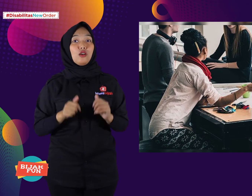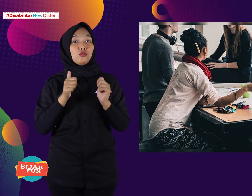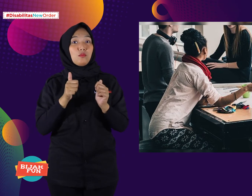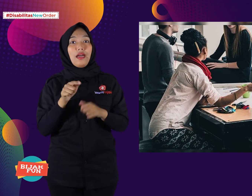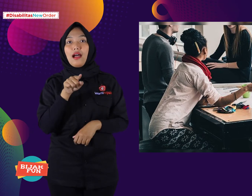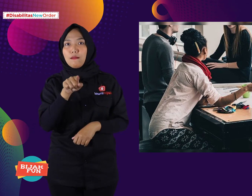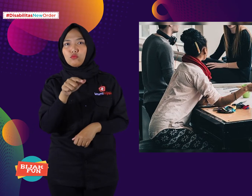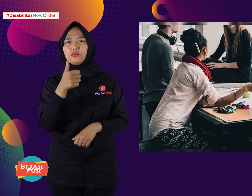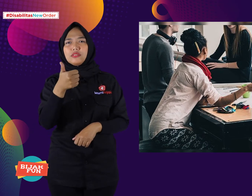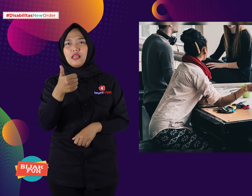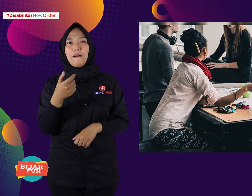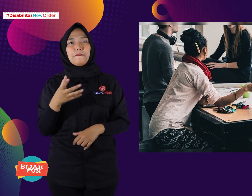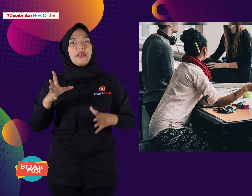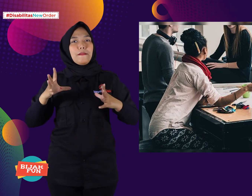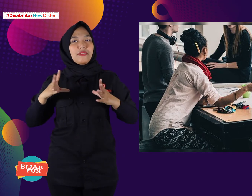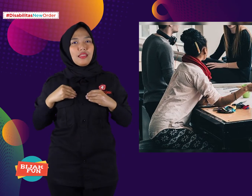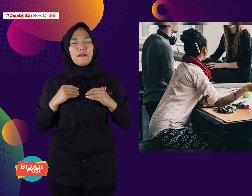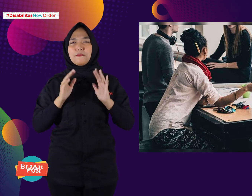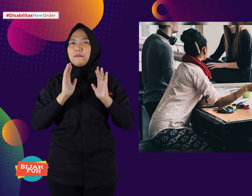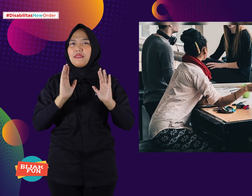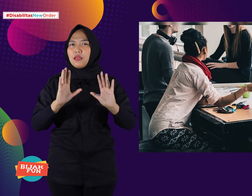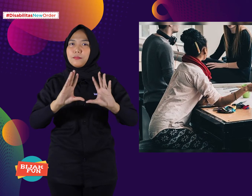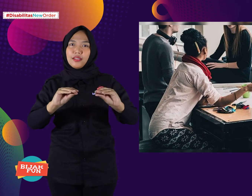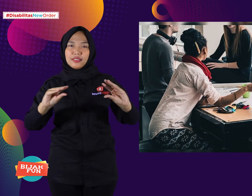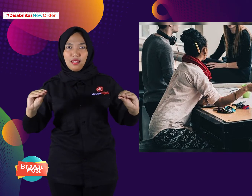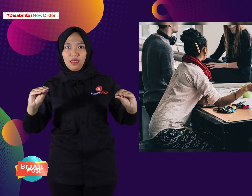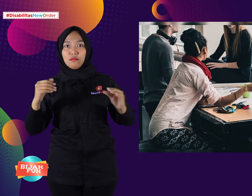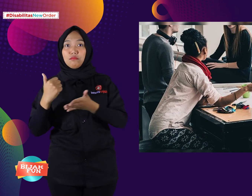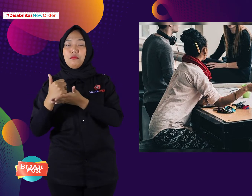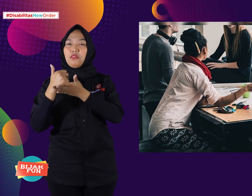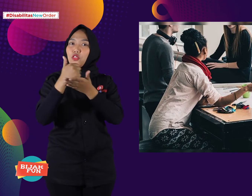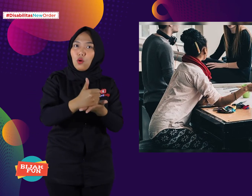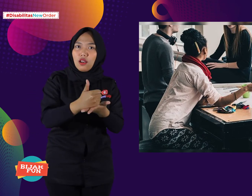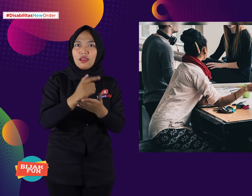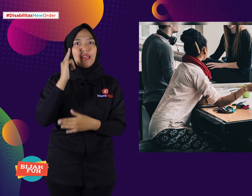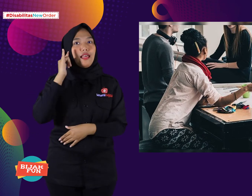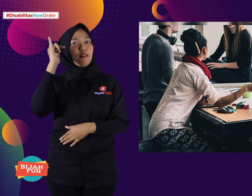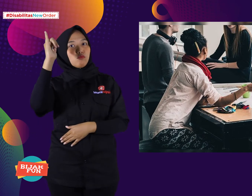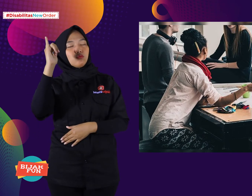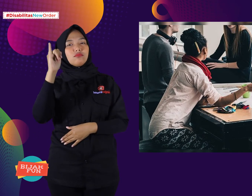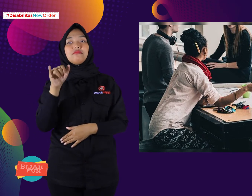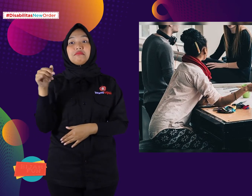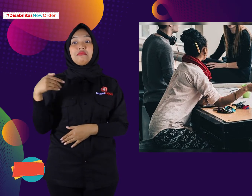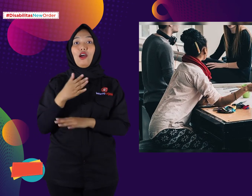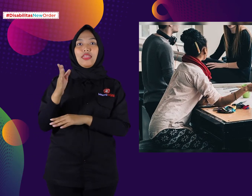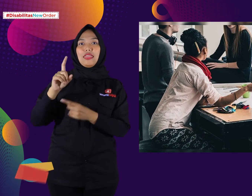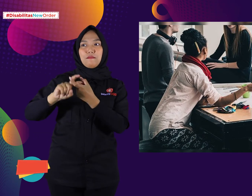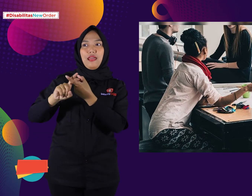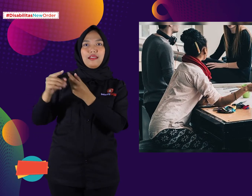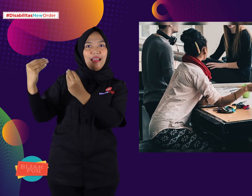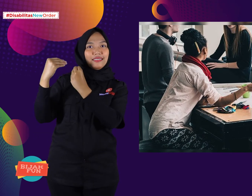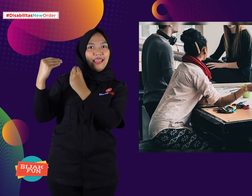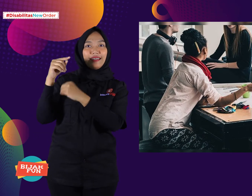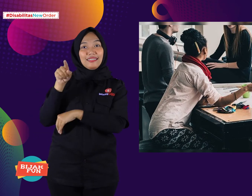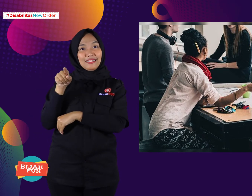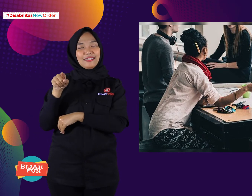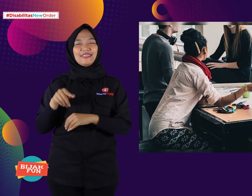Supaya kamu bisa mendapatkan banyak pekerjaan, bantuan dan ilmu melalui teman.